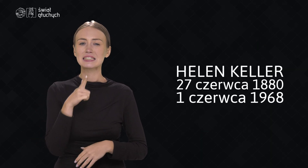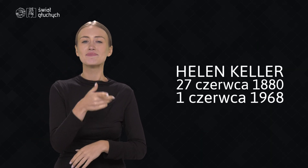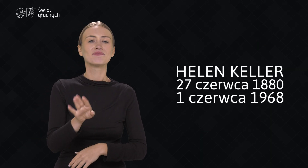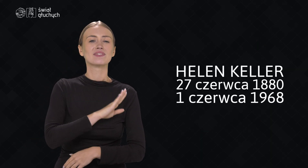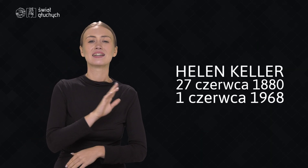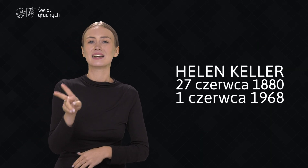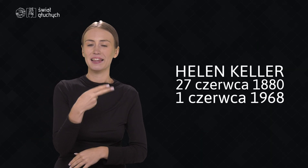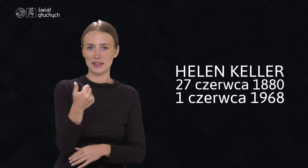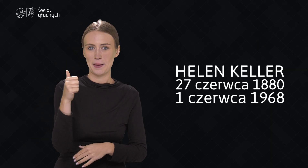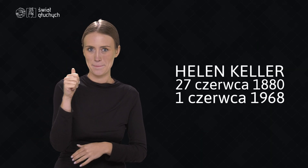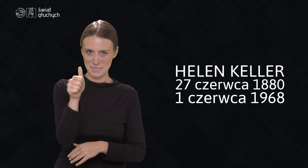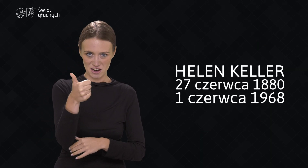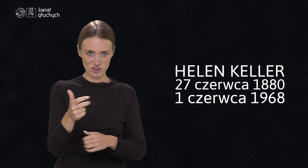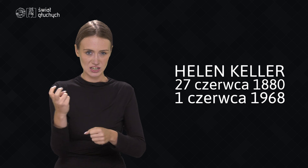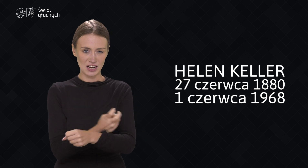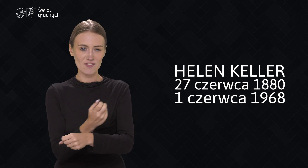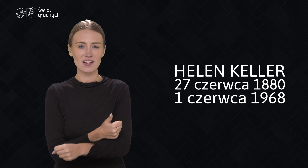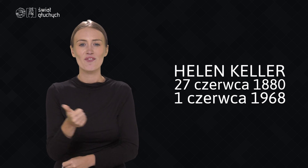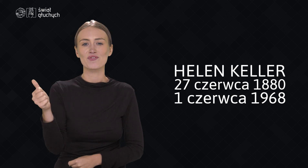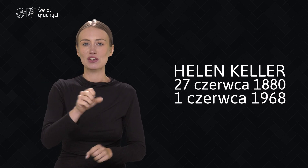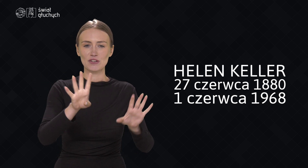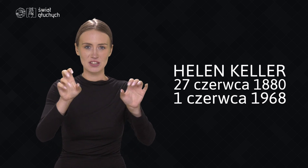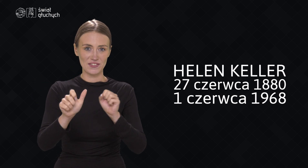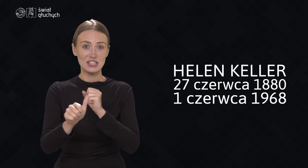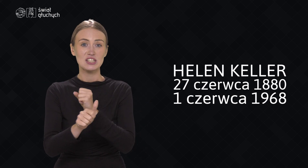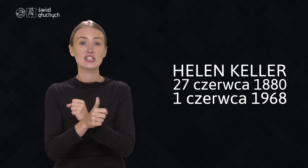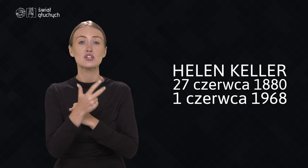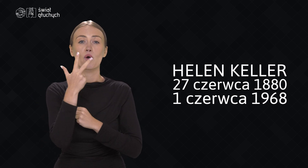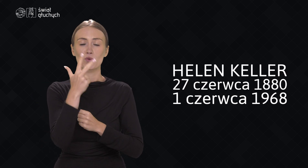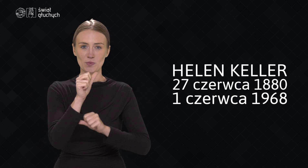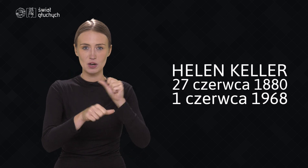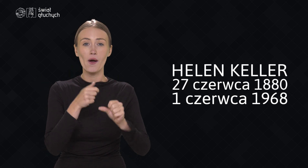Helen Keller zmarła 1 czerwca 1968 roku